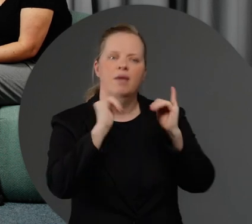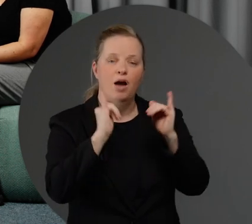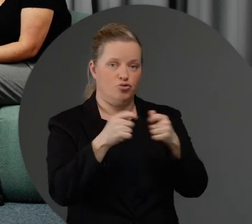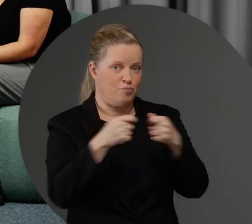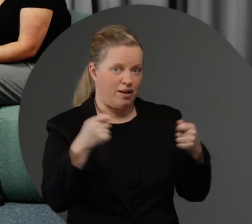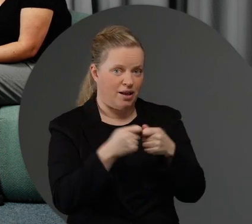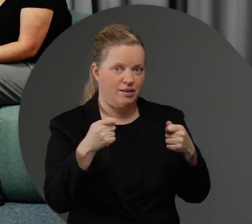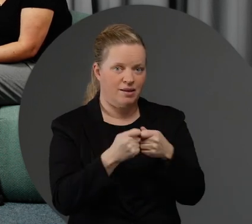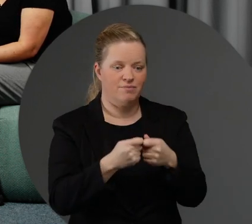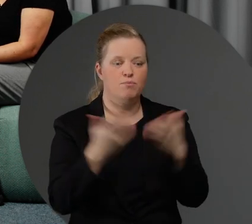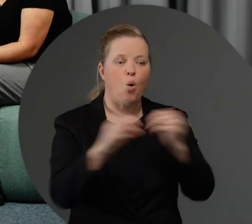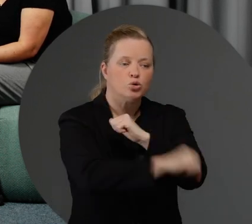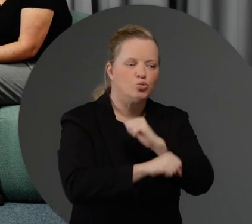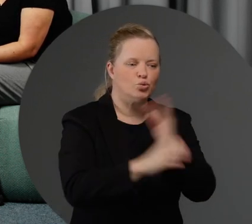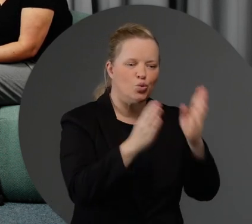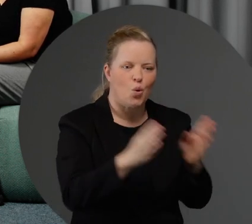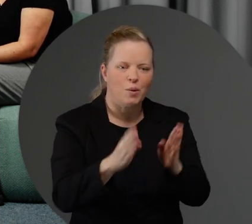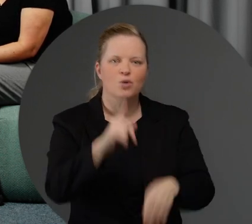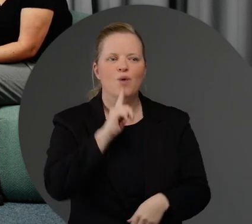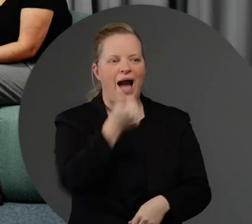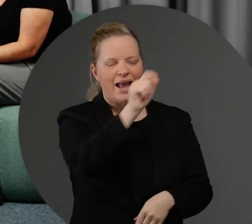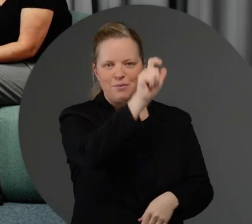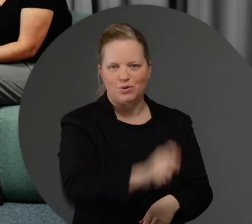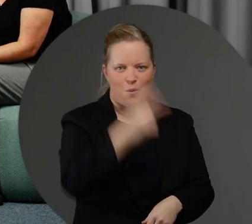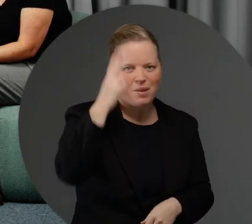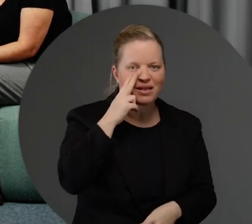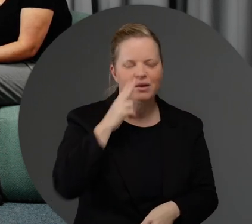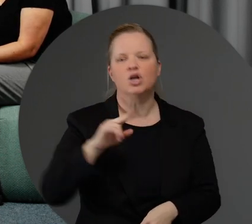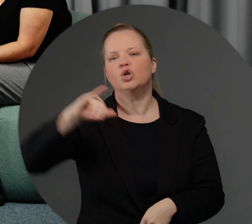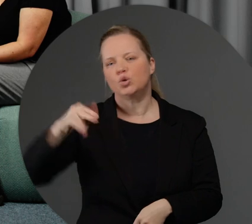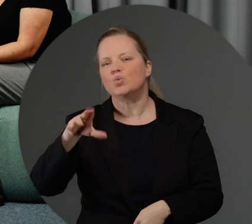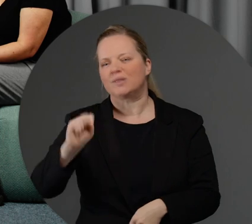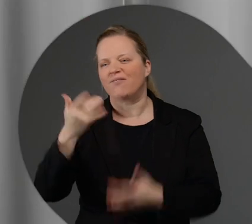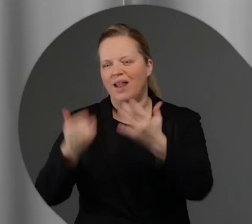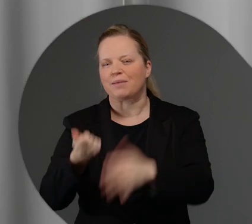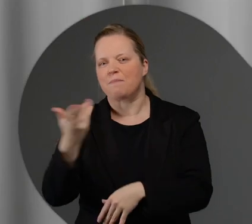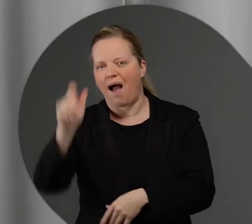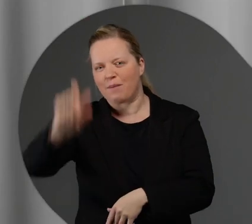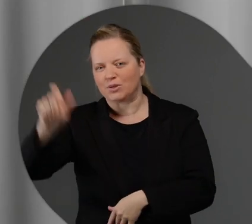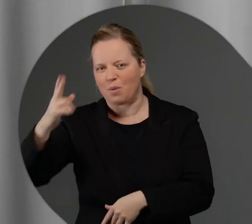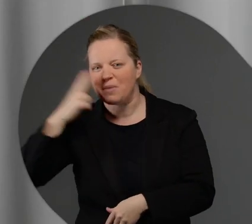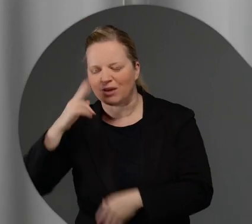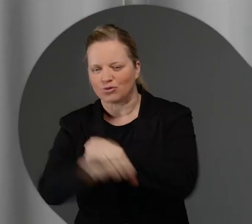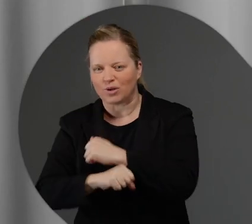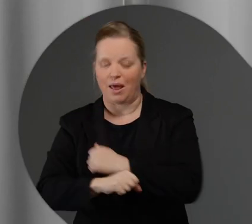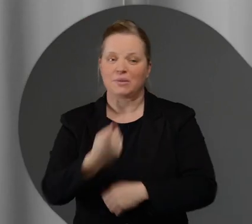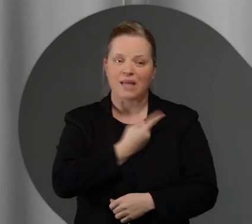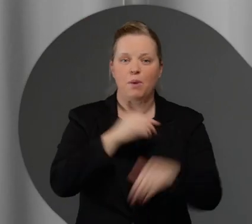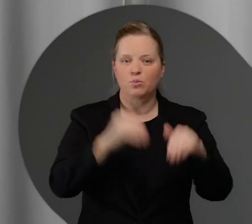Weil pro Studium dann meistens nur eine blinde Person oder vielleicht in manchen mehrere in Jus gibt es vielleicht ein paar. Man muss immer so ein bisschen Pionierarbeit leisten.